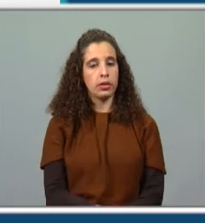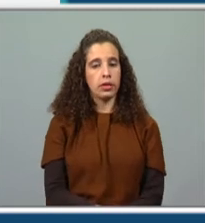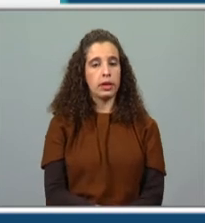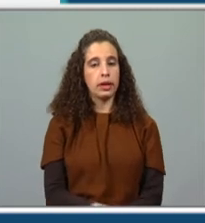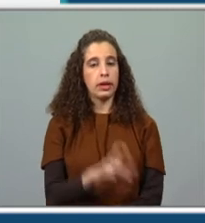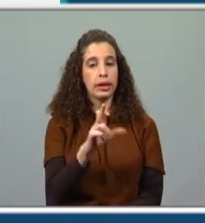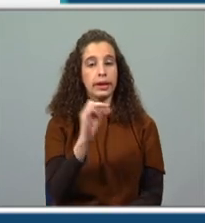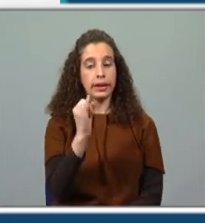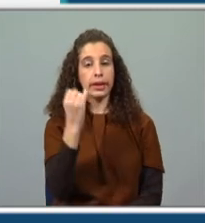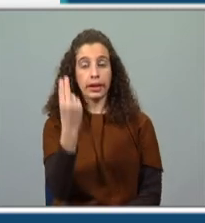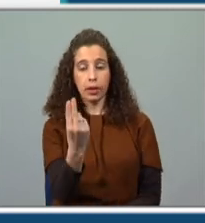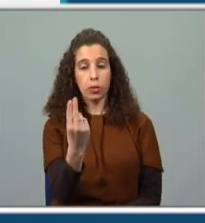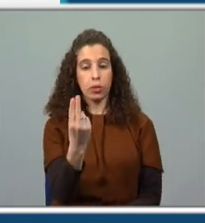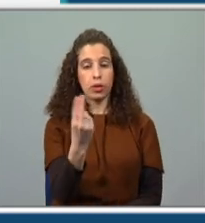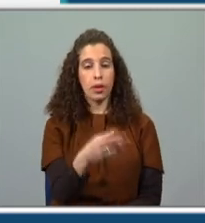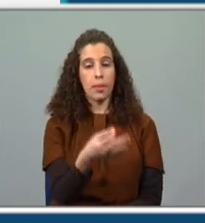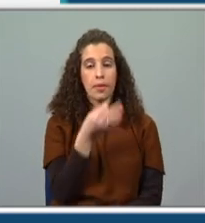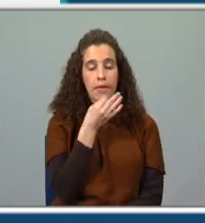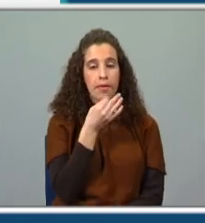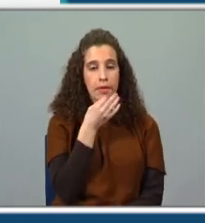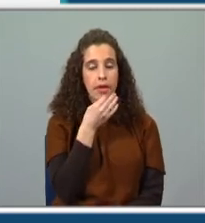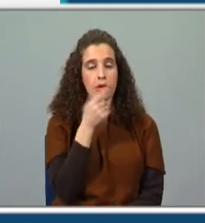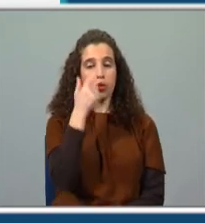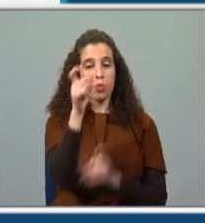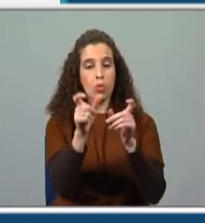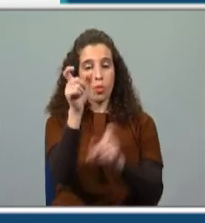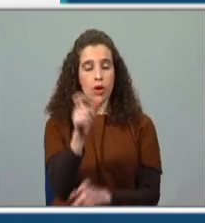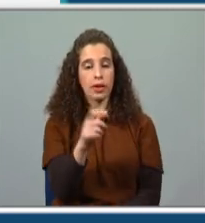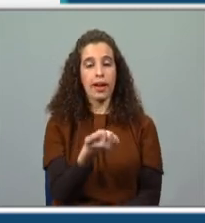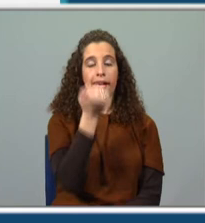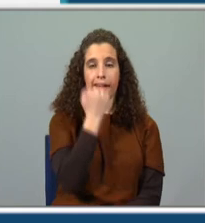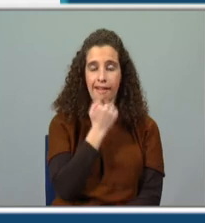O que quer dizer que estamos a falar de uma pessoa que se está a rir será que 這意味著我們正在談論一個在笑的人